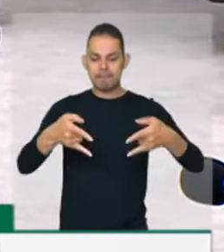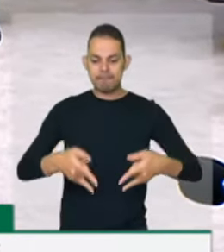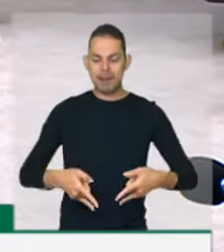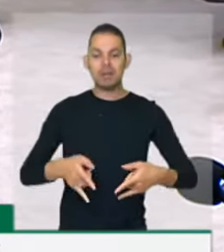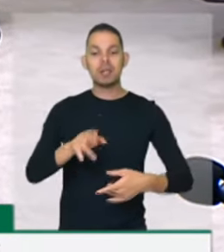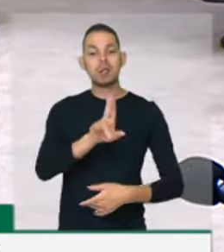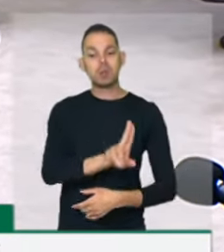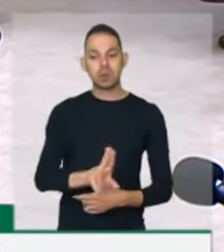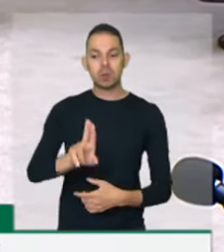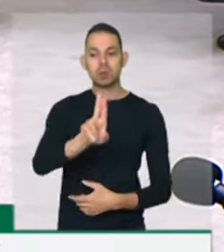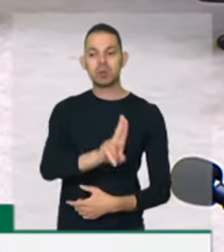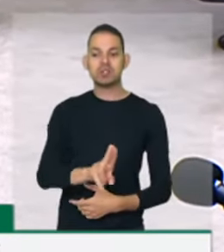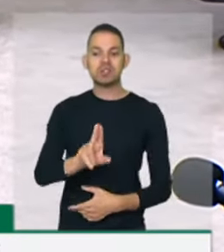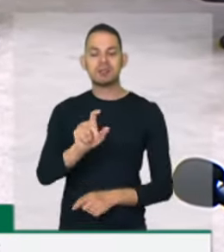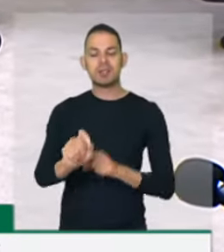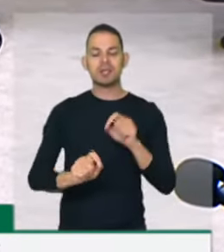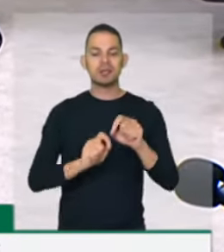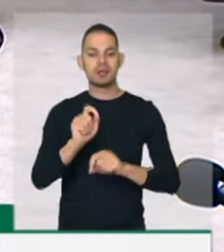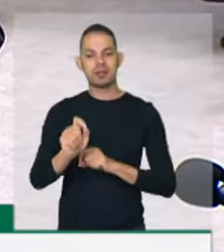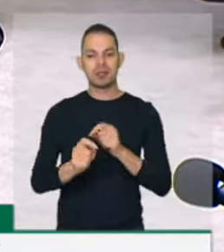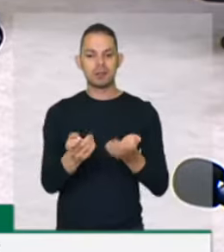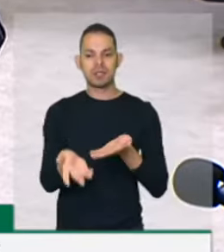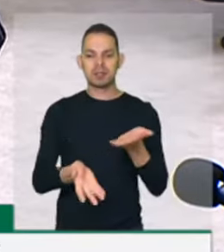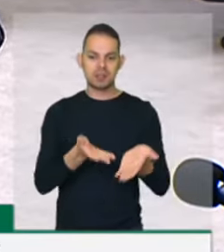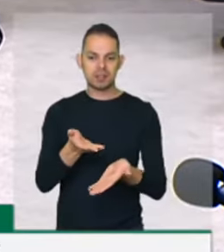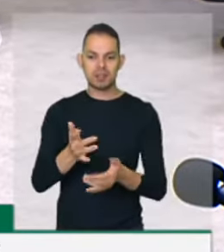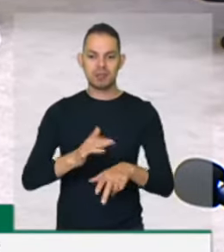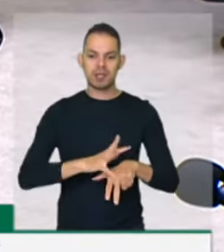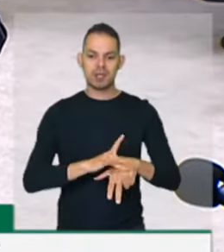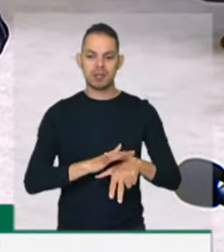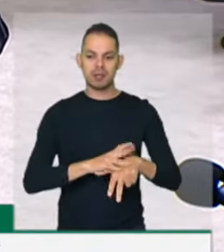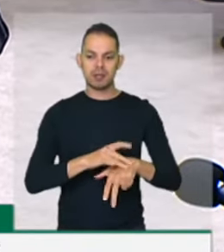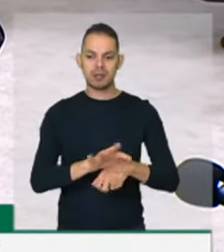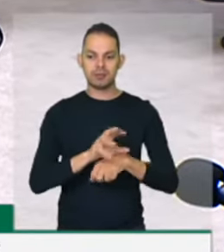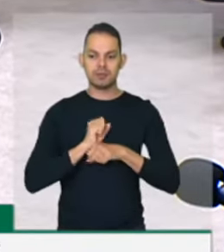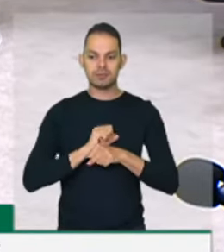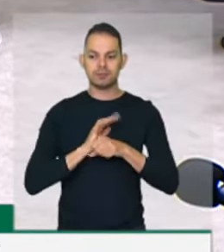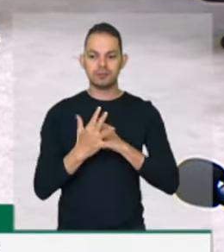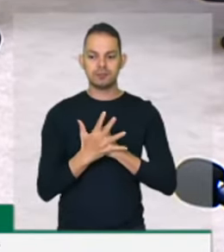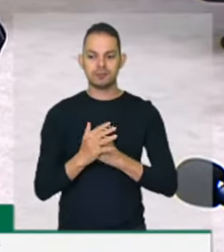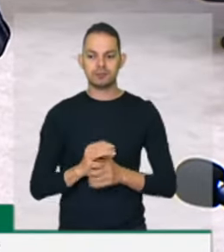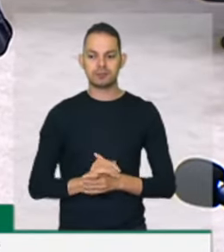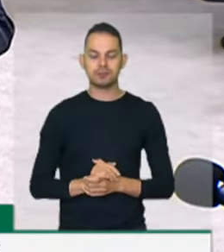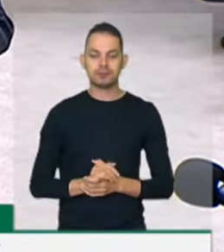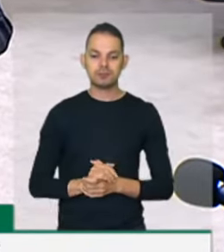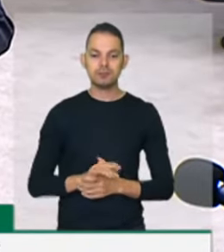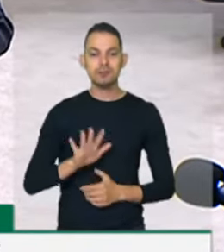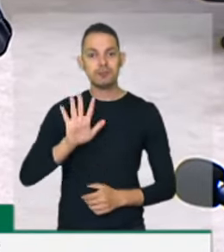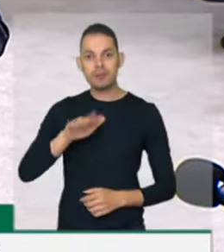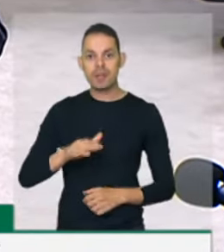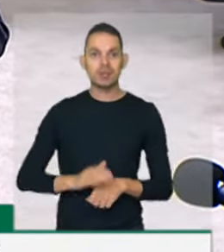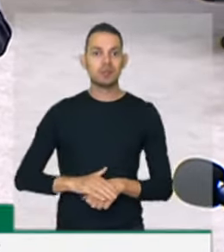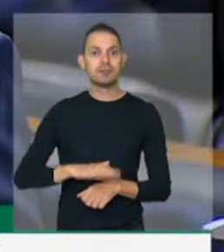UTILIZADA PARA O TRATAMENTO DE PACIENTES PORTADORES DE COVID, MUITO MAIS BARATO DO QUE OFEREÇO ÉRAMOS DINHEIRO PARA SUS E ABRIR NOVOS LEITOS, SÓ PARA INFORMAÇÃO DOS